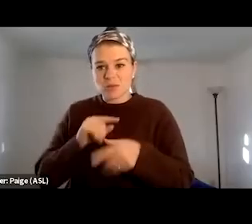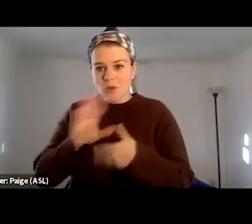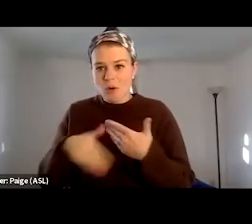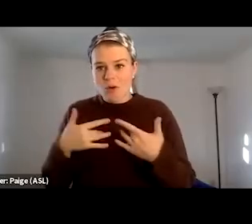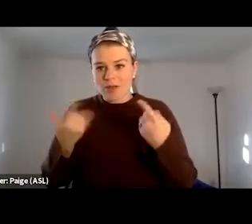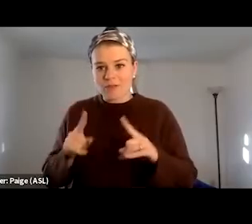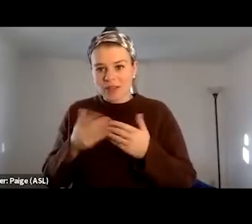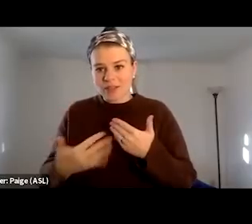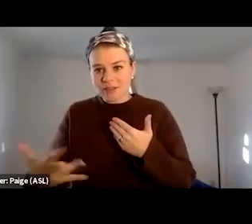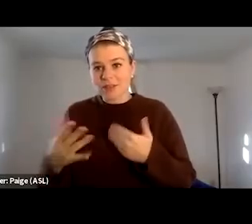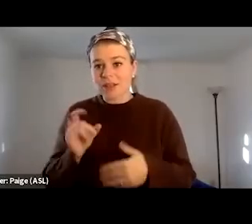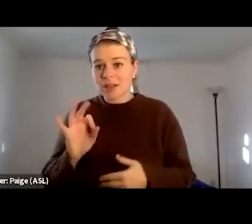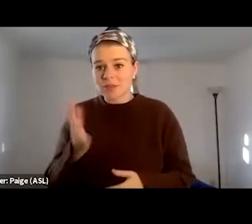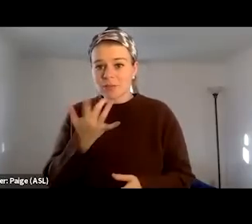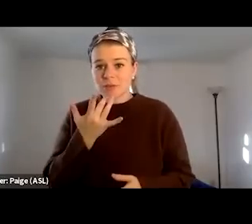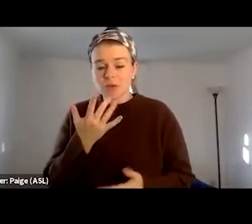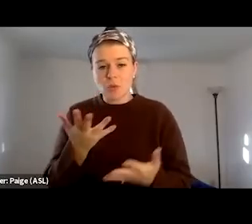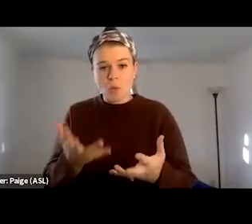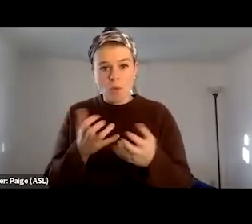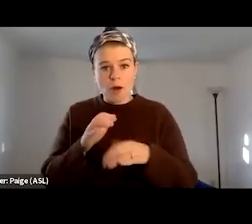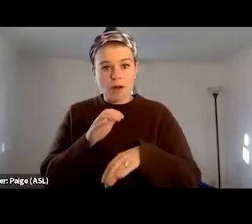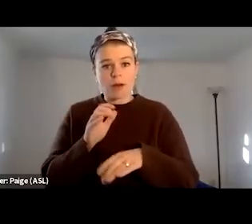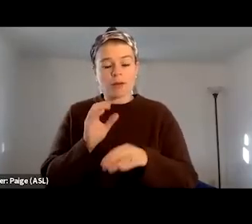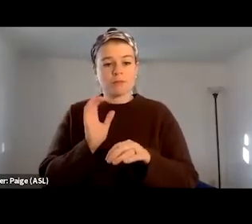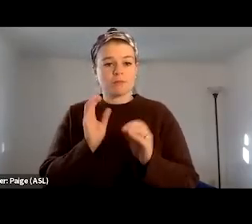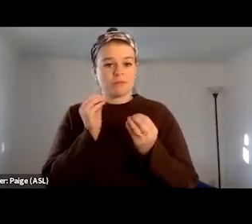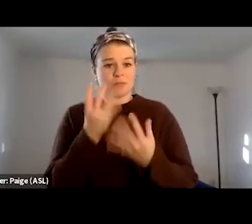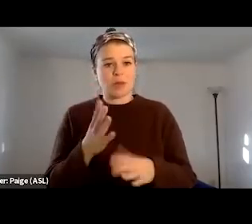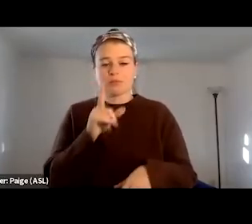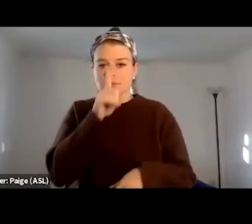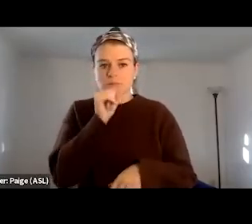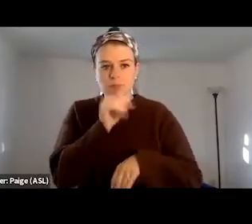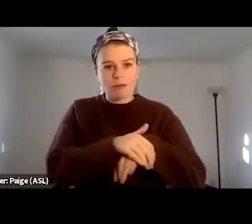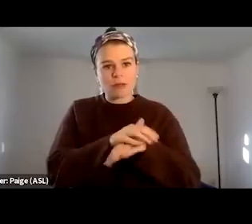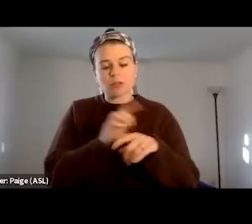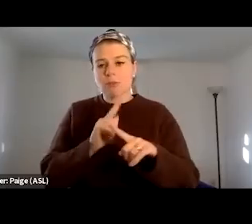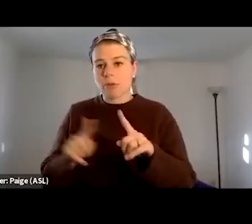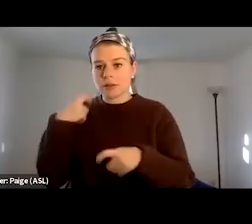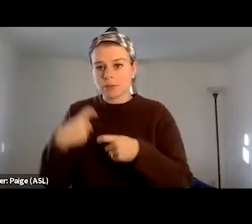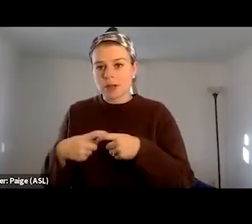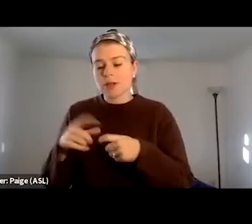Así que si prefieren escuchar esta información en español, pueden elegir la opción en español